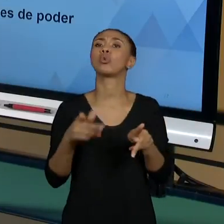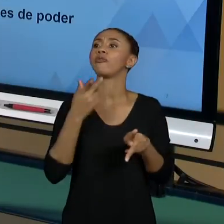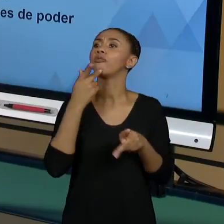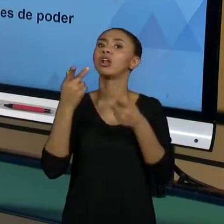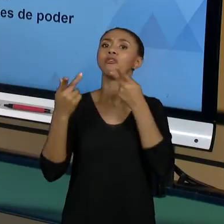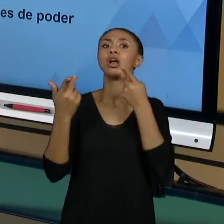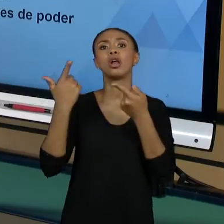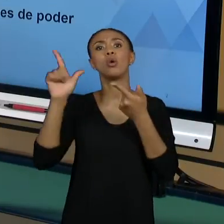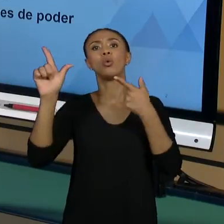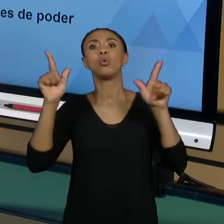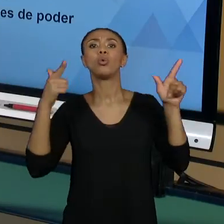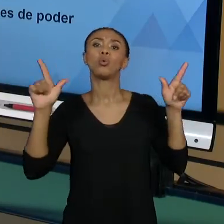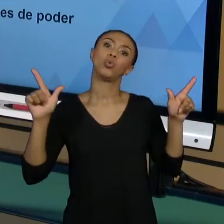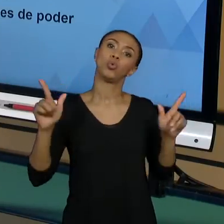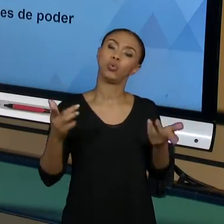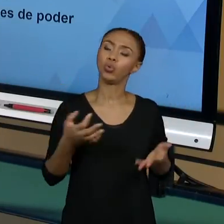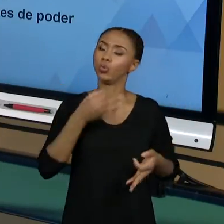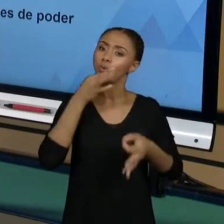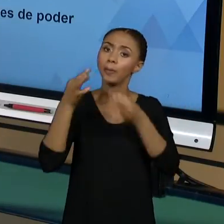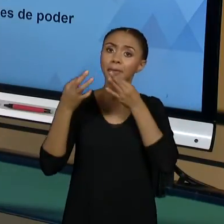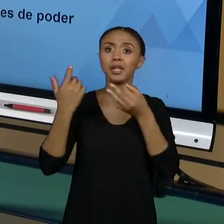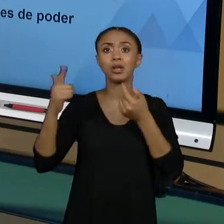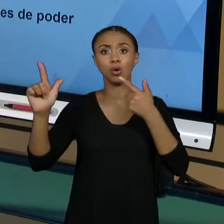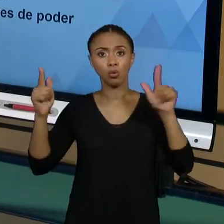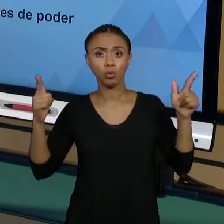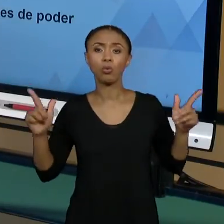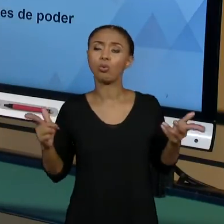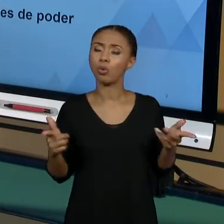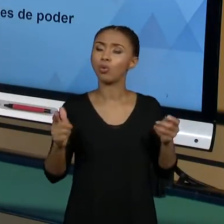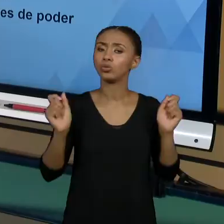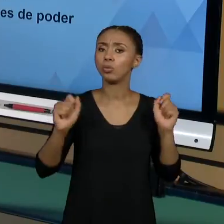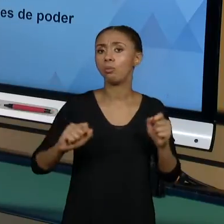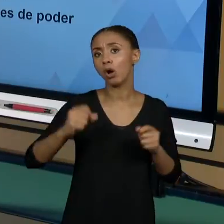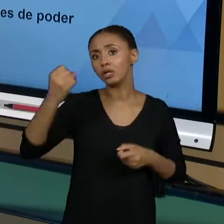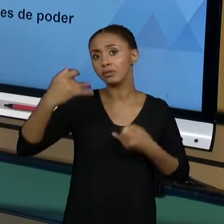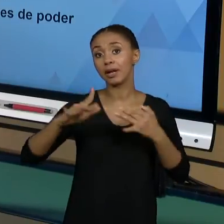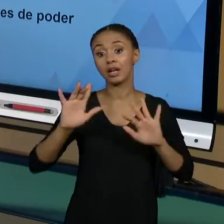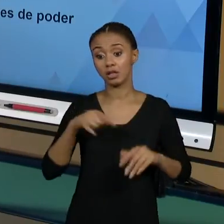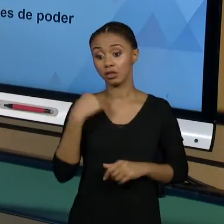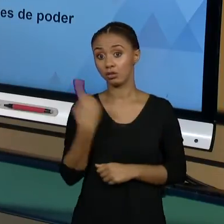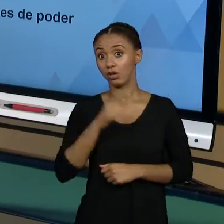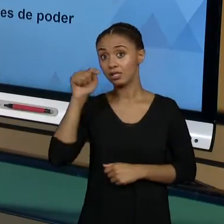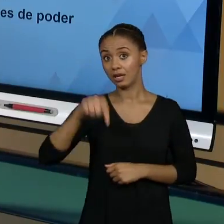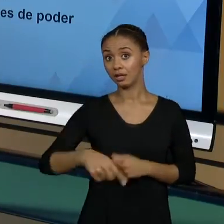IMPORTANTES, INTELIGÍVEIS PARA EXPLICÁ-LAS. NÓS OLHA, ESSA CONCEPÇÃO...